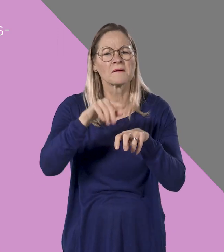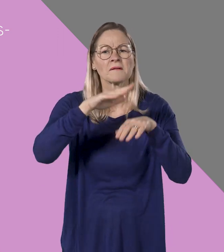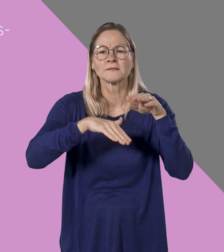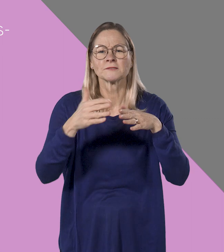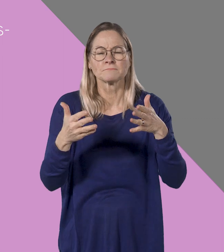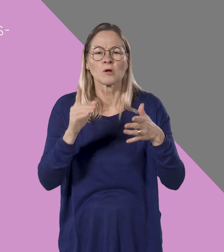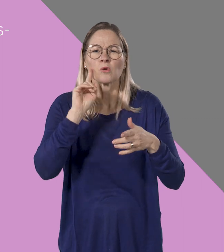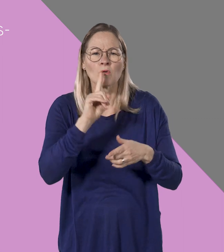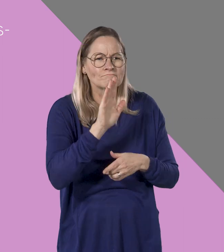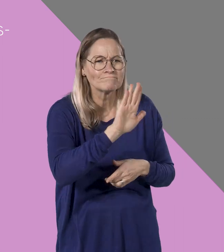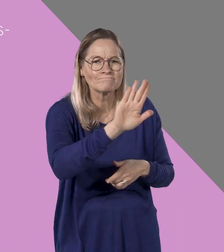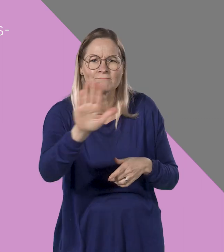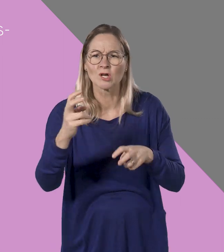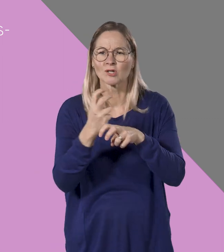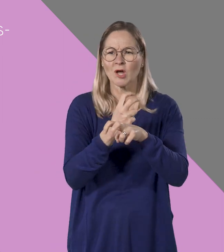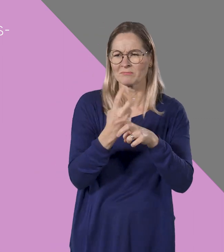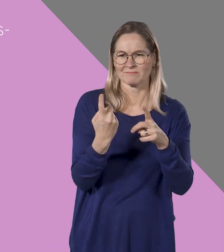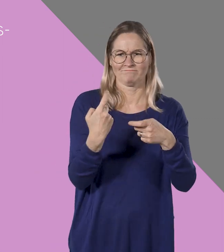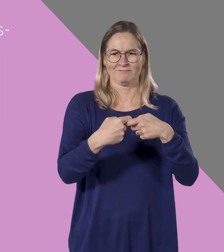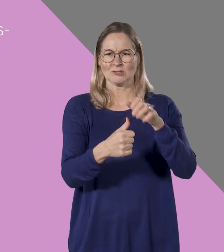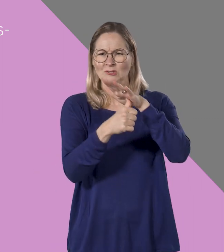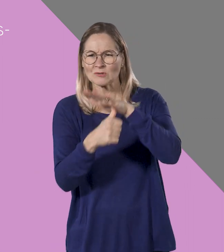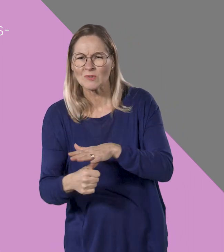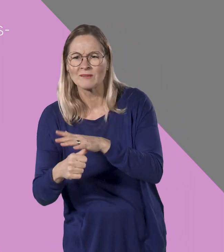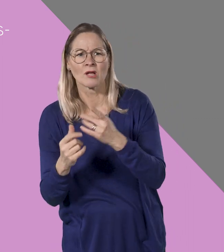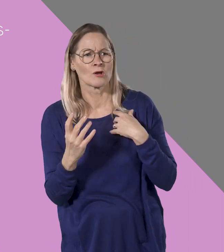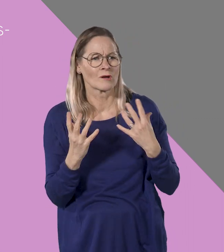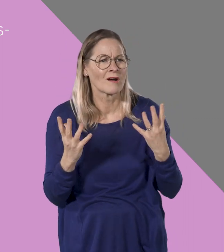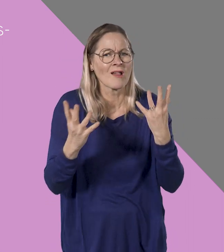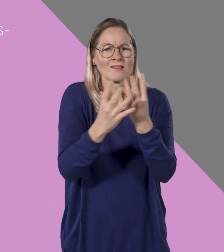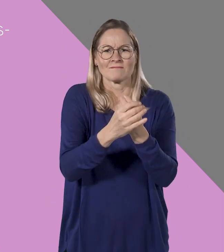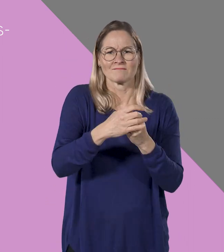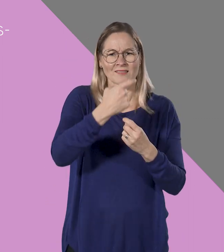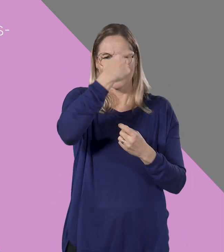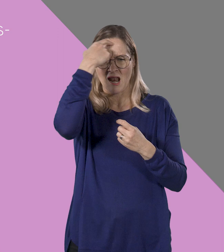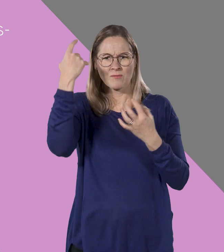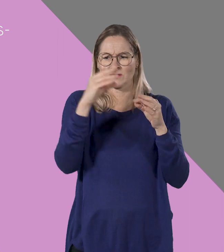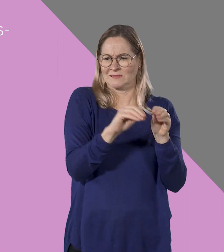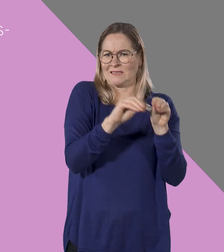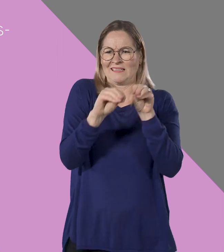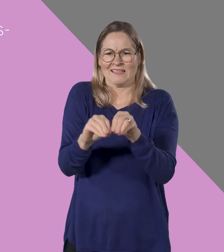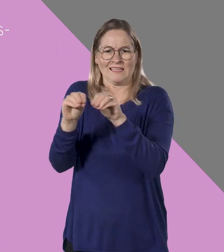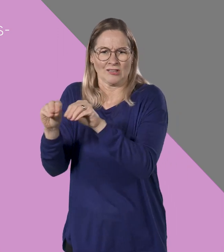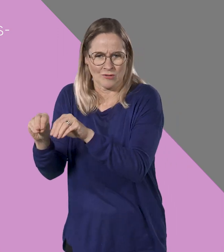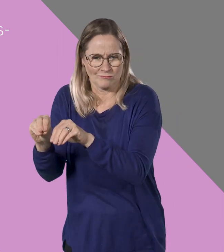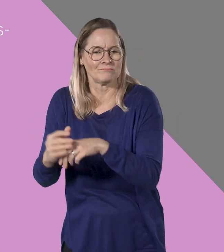joka käsittelee kuurojen kokemuksia syrjinnästä - ja kollektiivisen trauman siirtymistä.